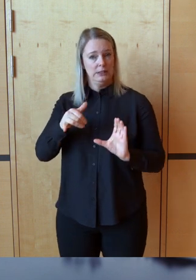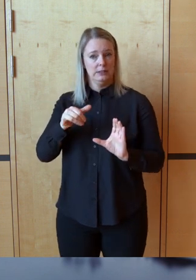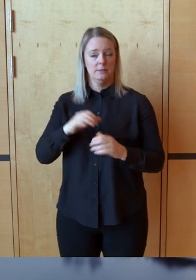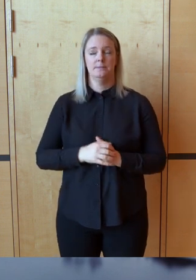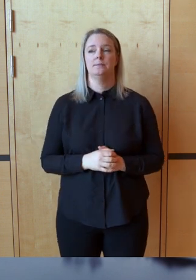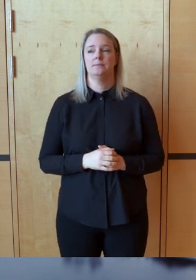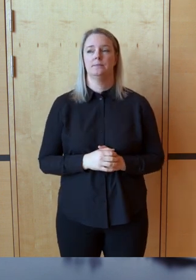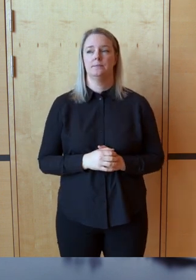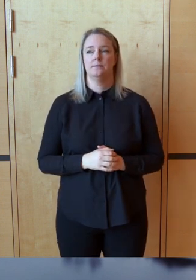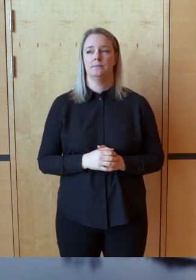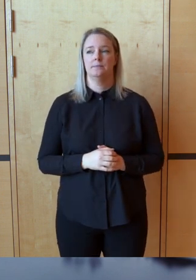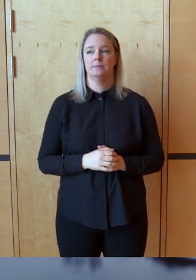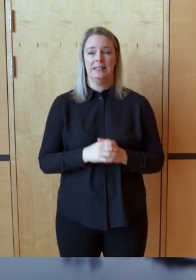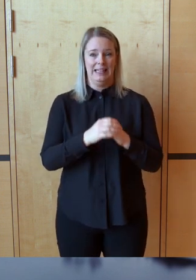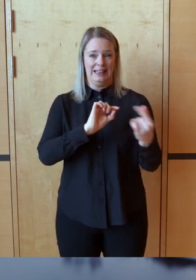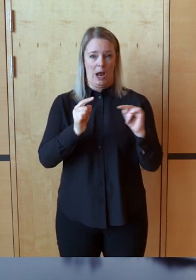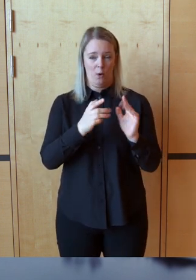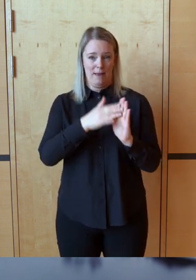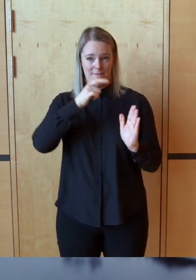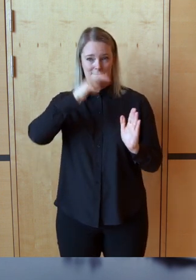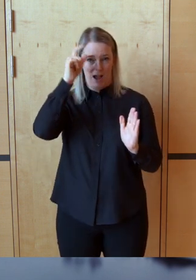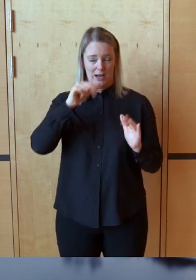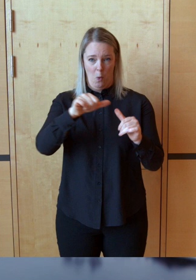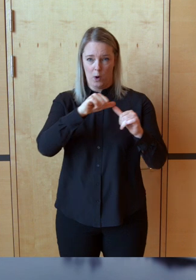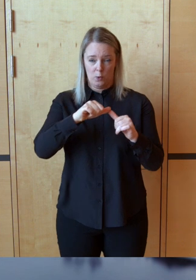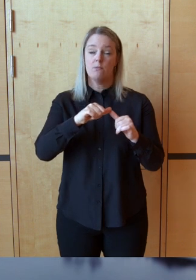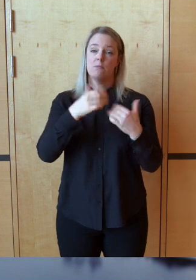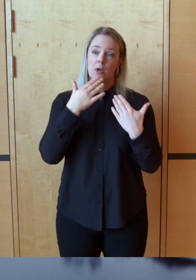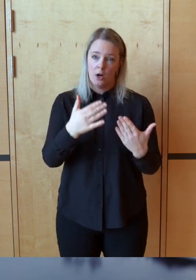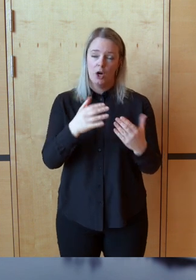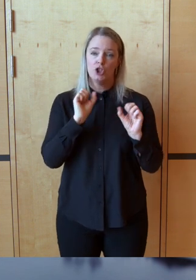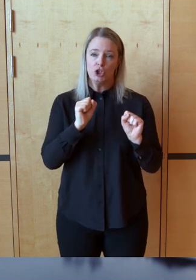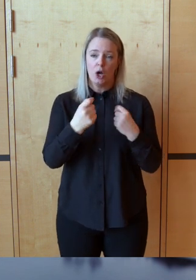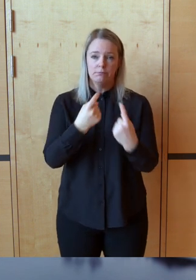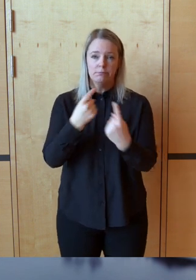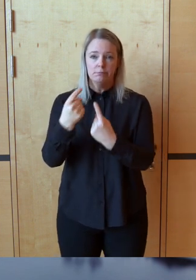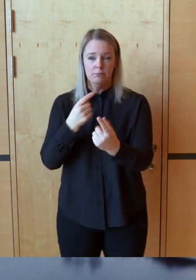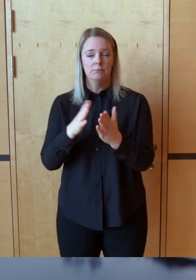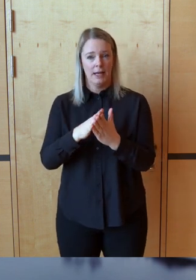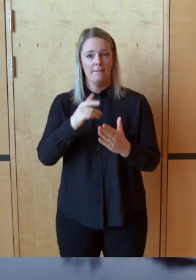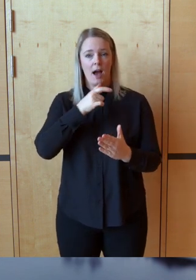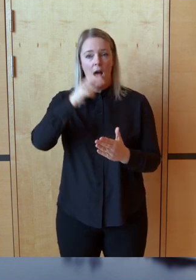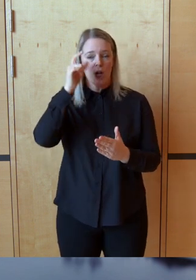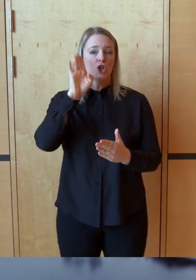Och dialogen med de fackliga organisationerna men det jättebra ha man ska ha det man ska lyssna på Men samtidigt